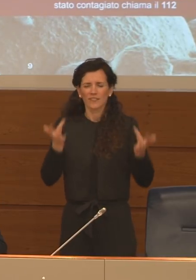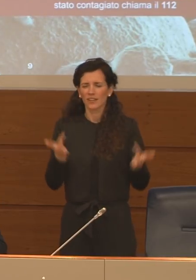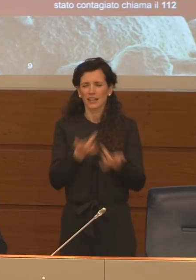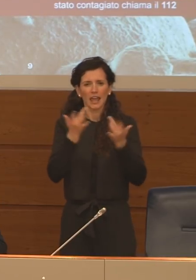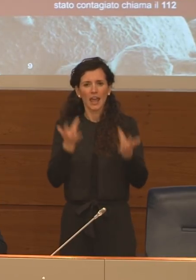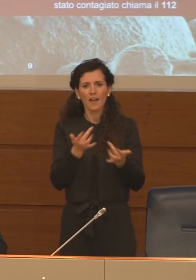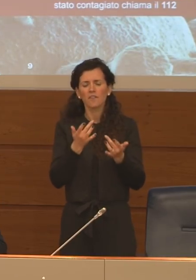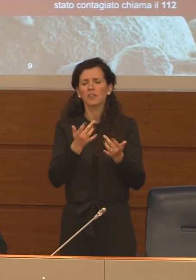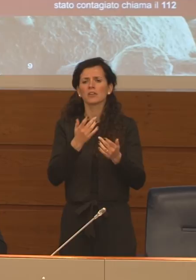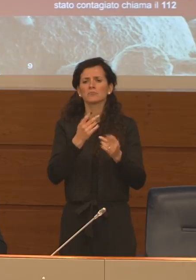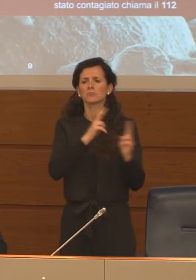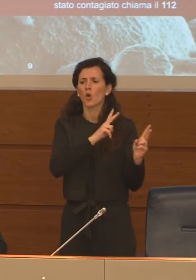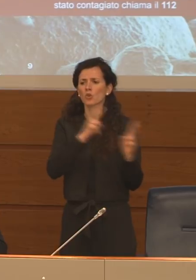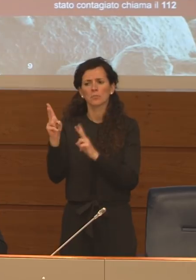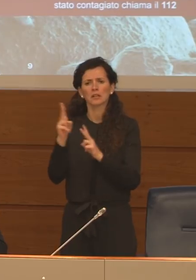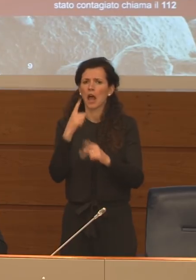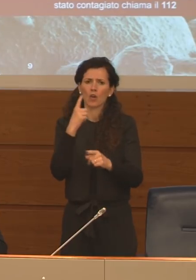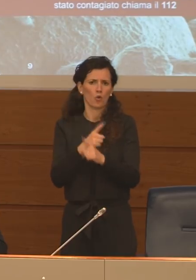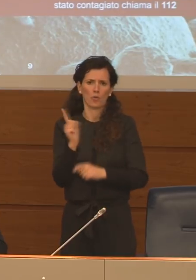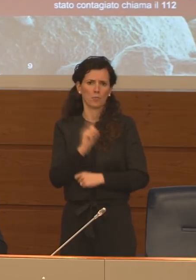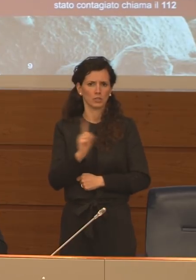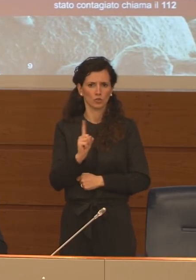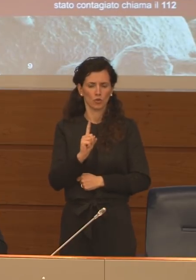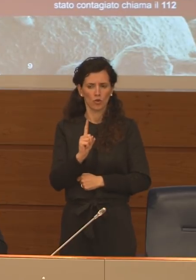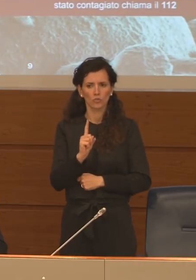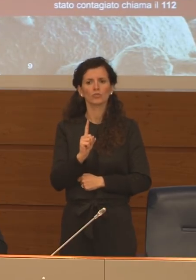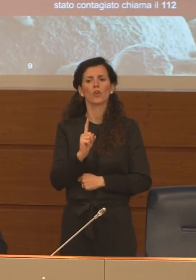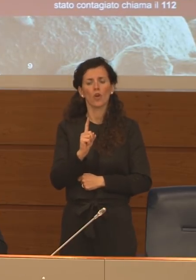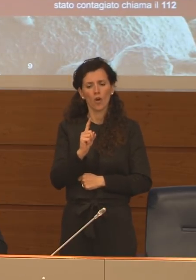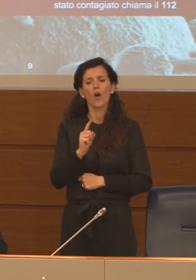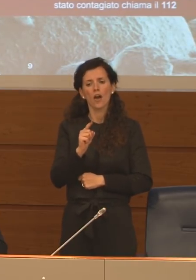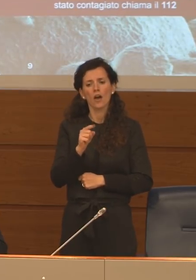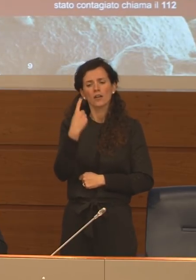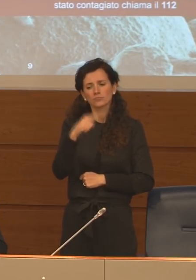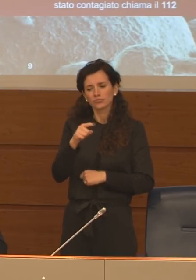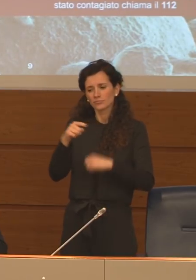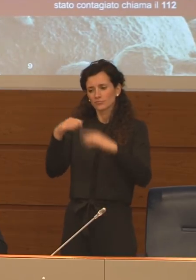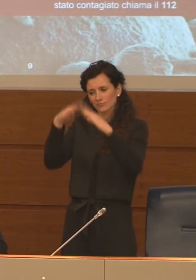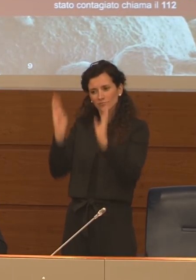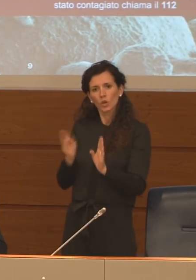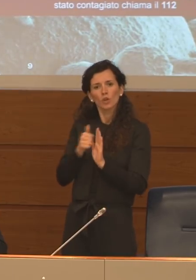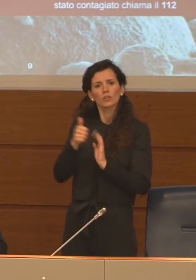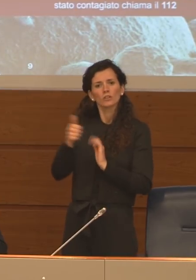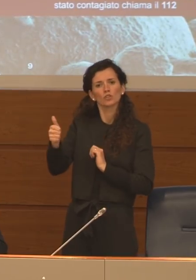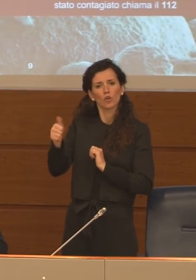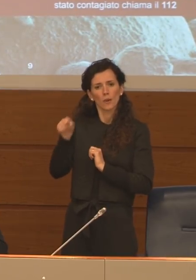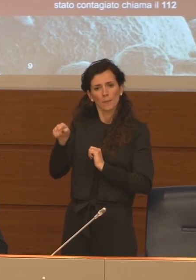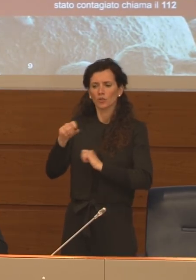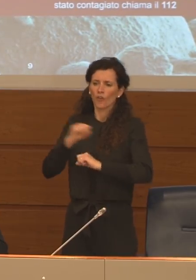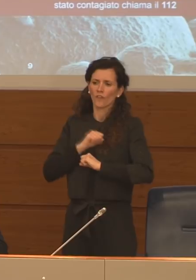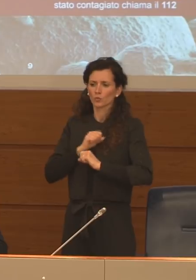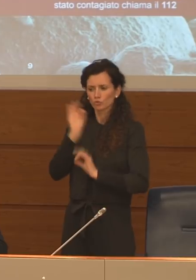ospedalizzazione e quindi sono in isolamento domiciliare fiduciario.